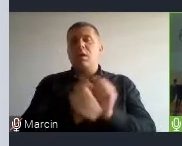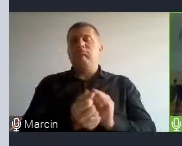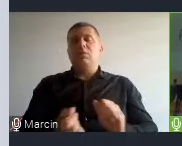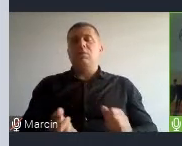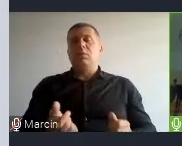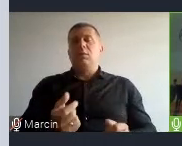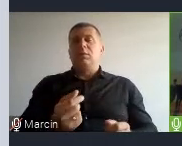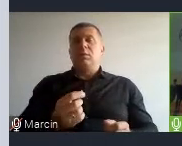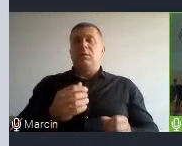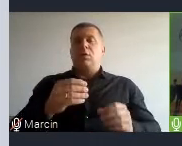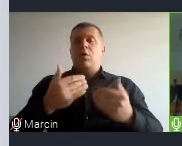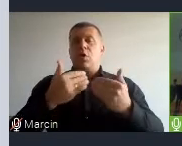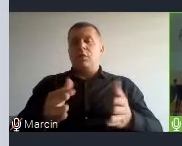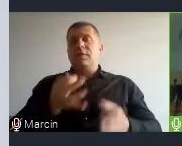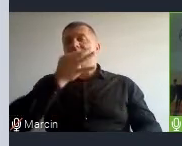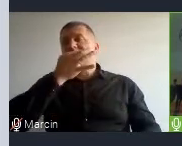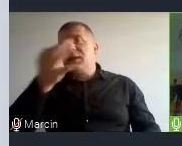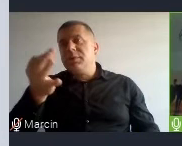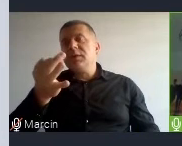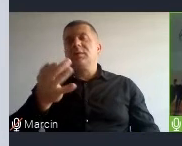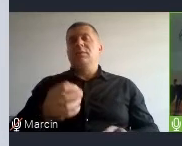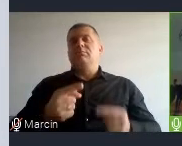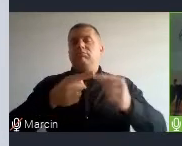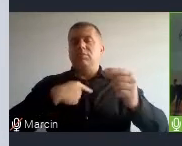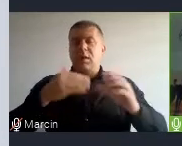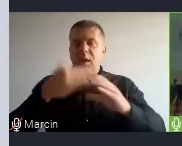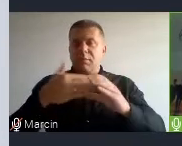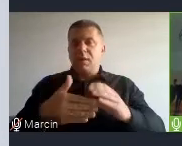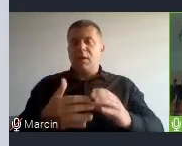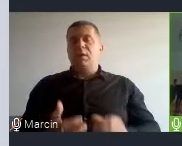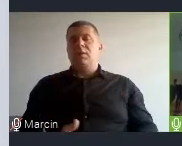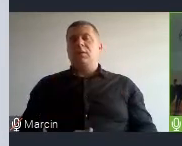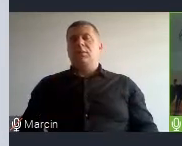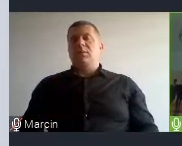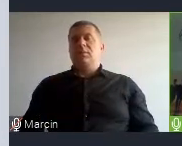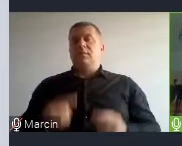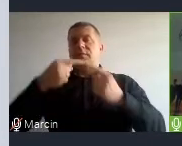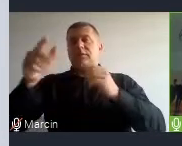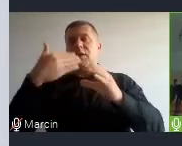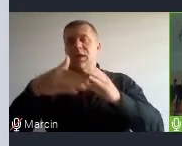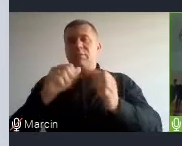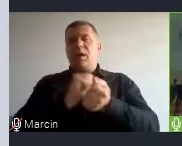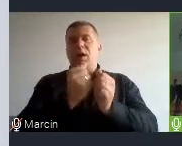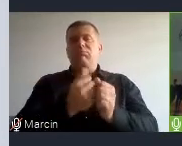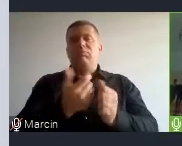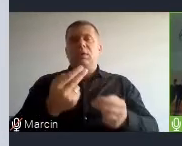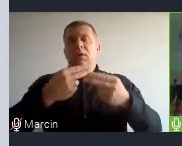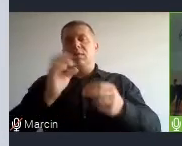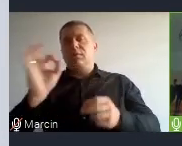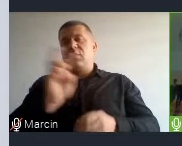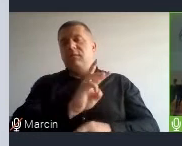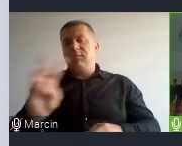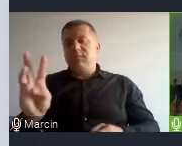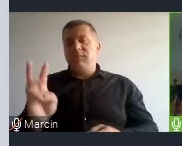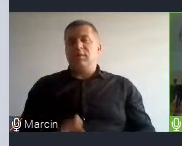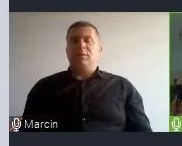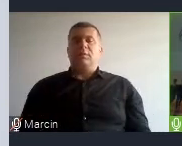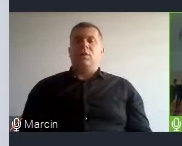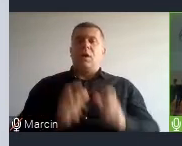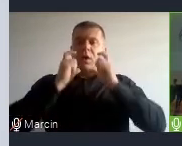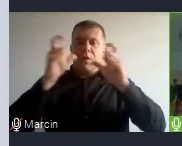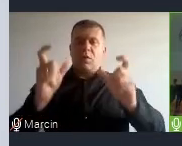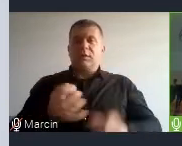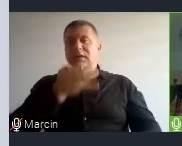czy z otwartego zapytania procedury związanej z wysyłaniem e-maili lub publikowaniem n swojej stronie internetowej, ogłoszenia, zapytania.